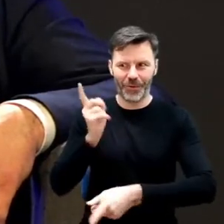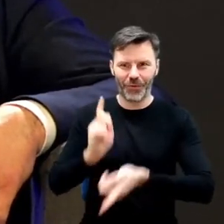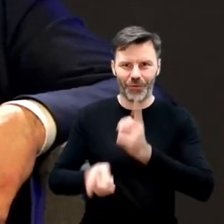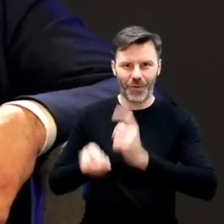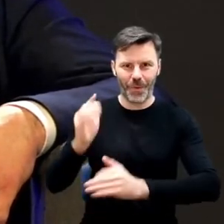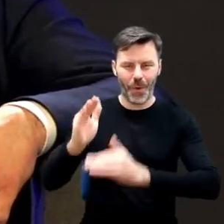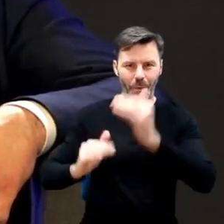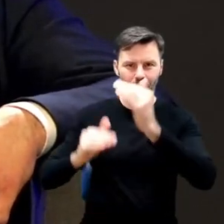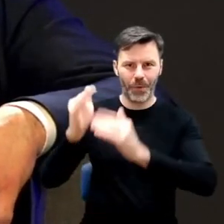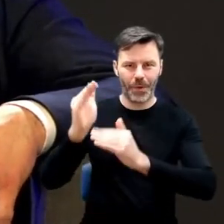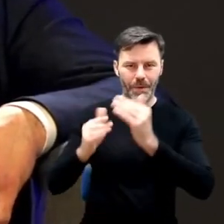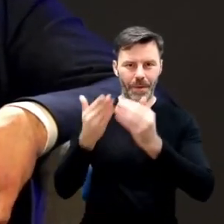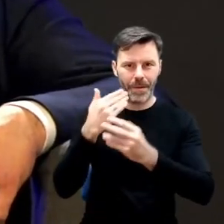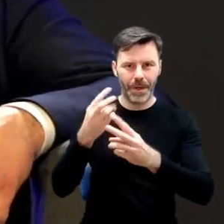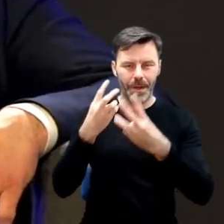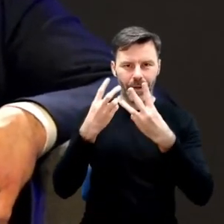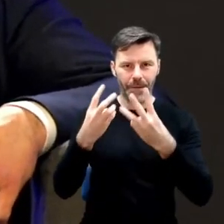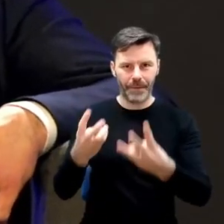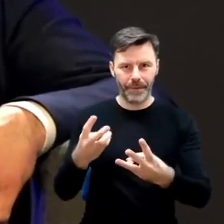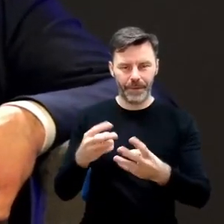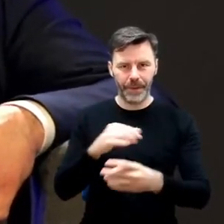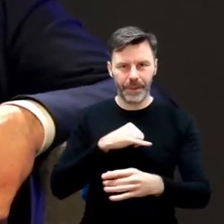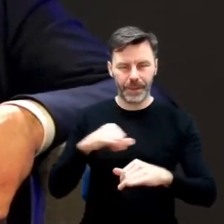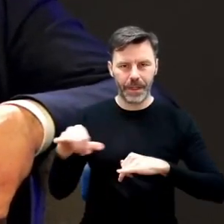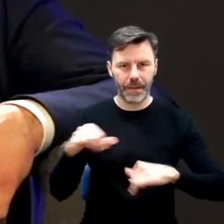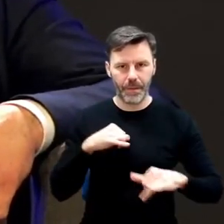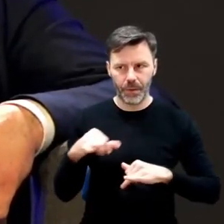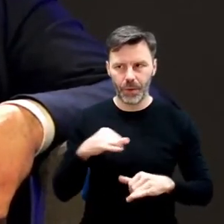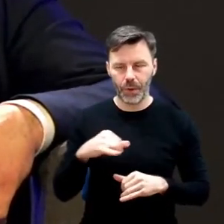Mieszkańcy wielu samorządów naprawdę czekają już na te mieszkania,